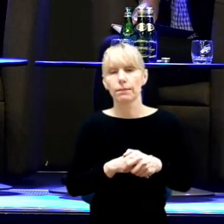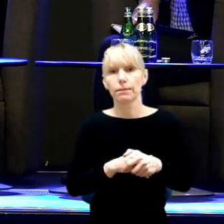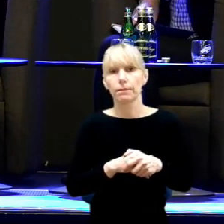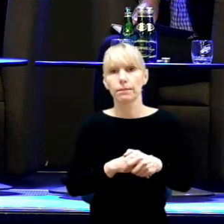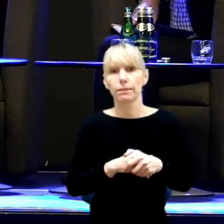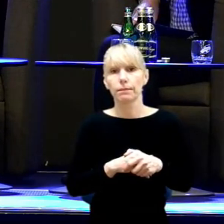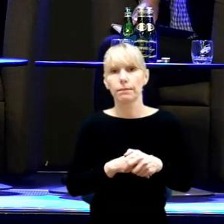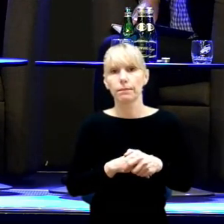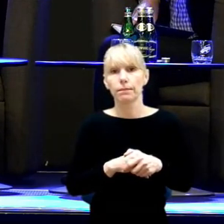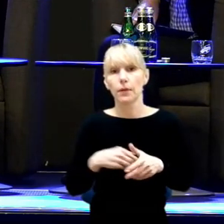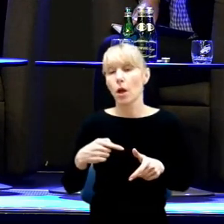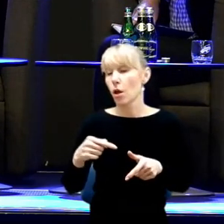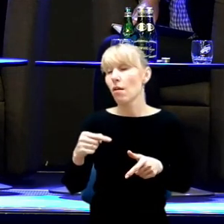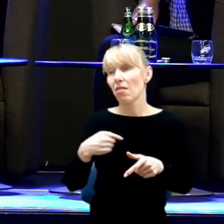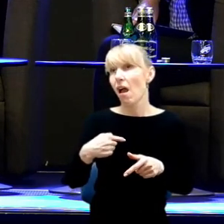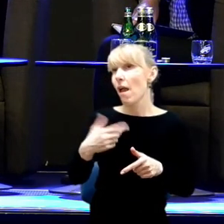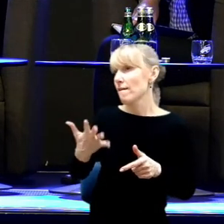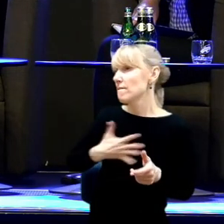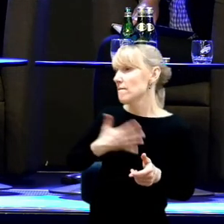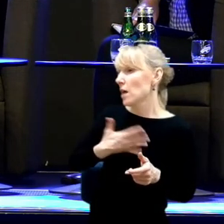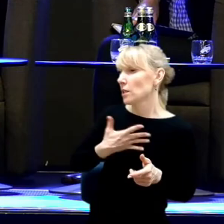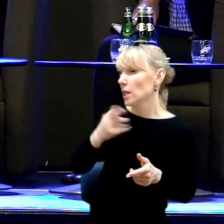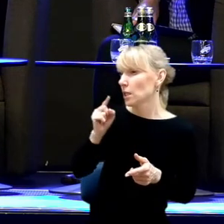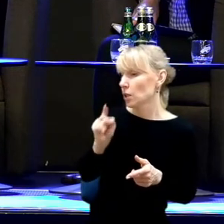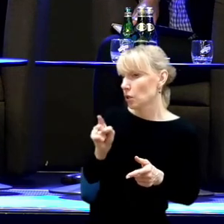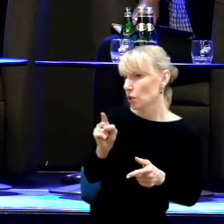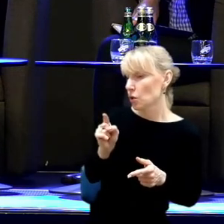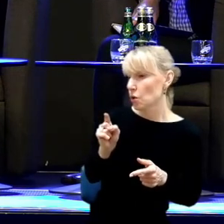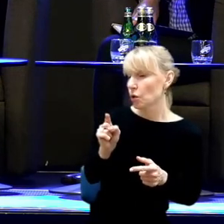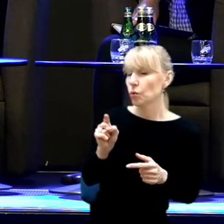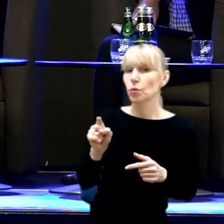już powszechną jest świadomość, że mieszkanie